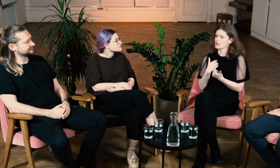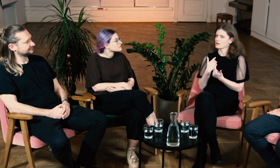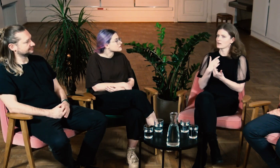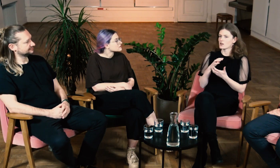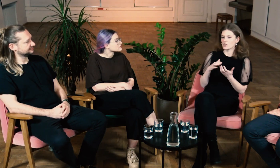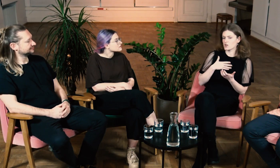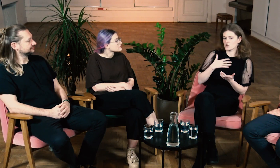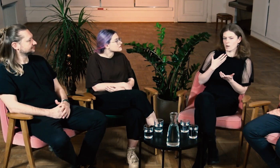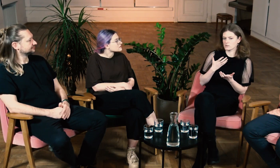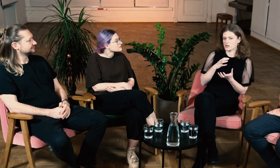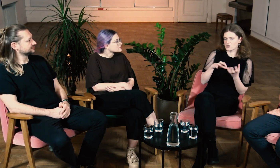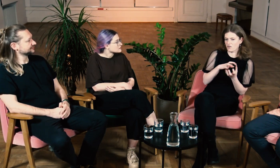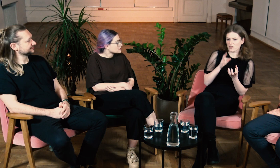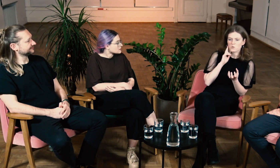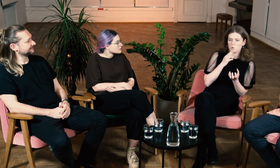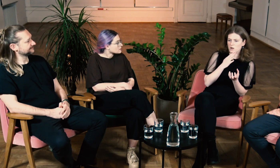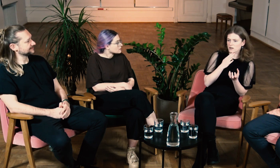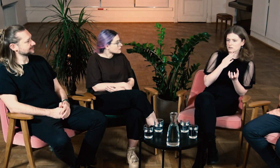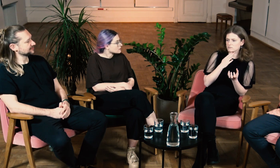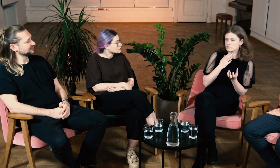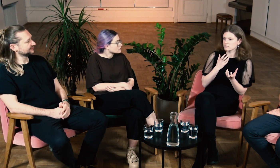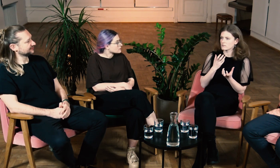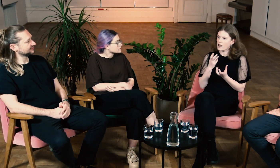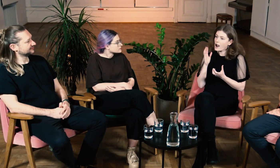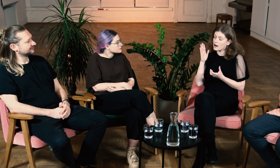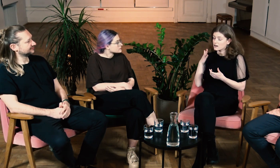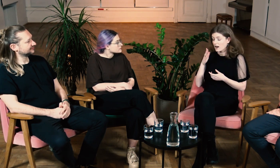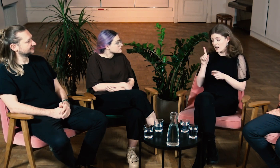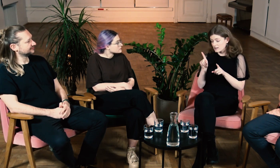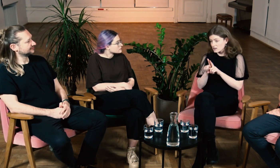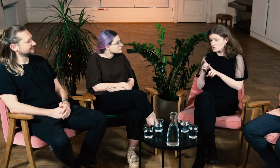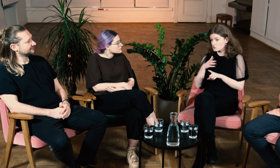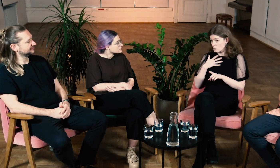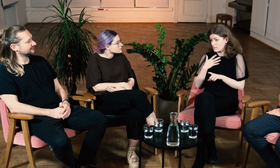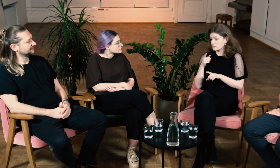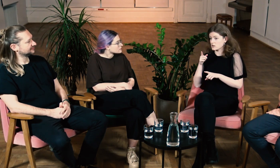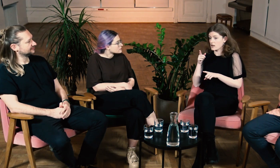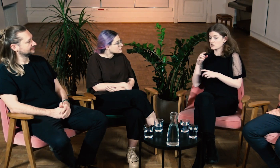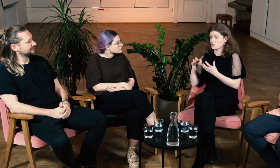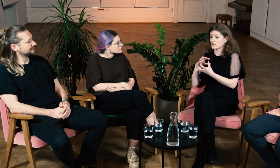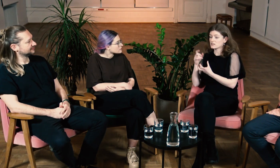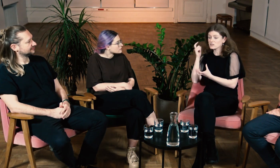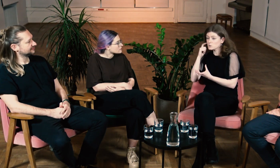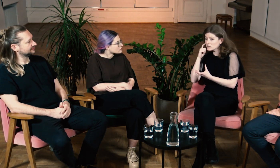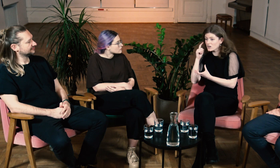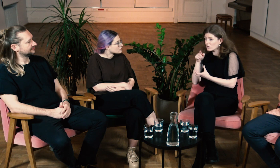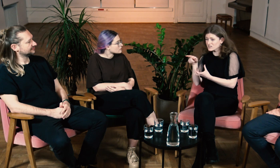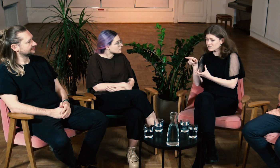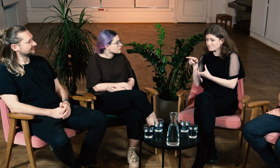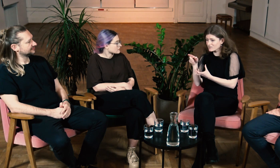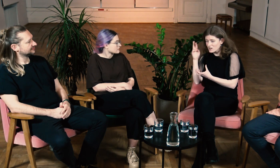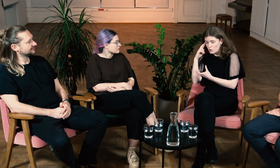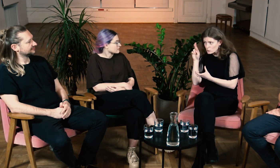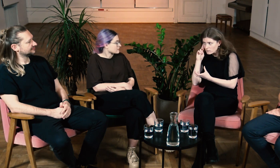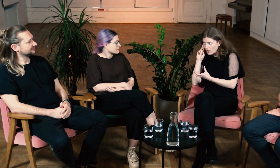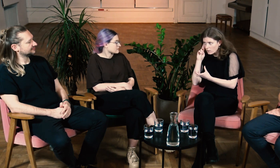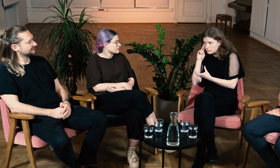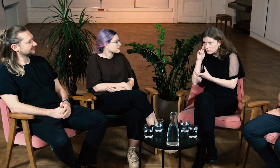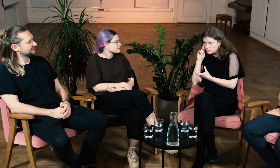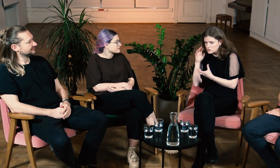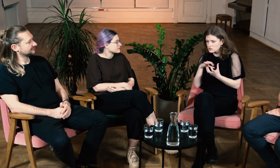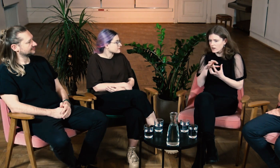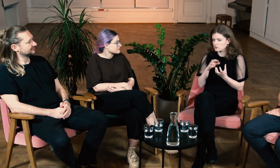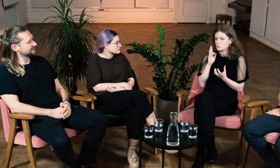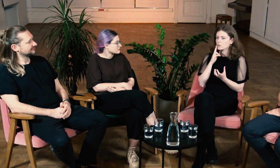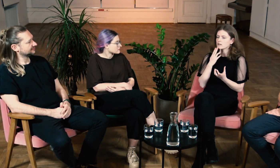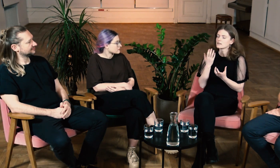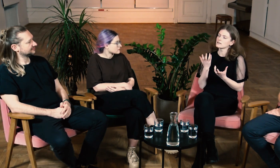Nie rozumiałam świata Głuchych i miałam wrażenie, że świat słyszących również tego nie zrozumie.